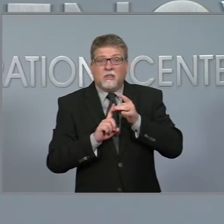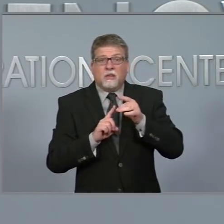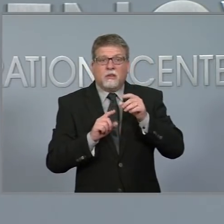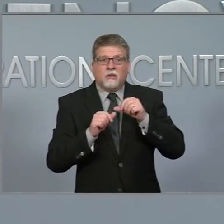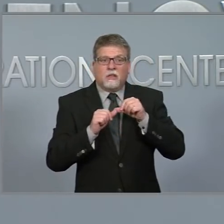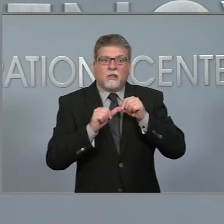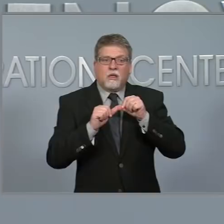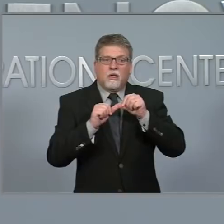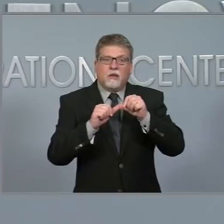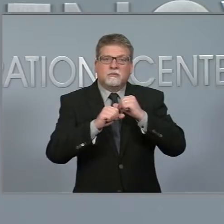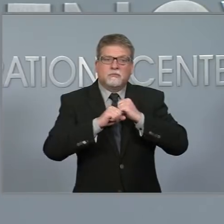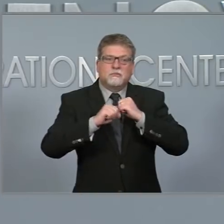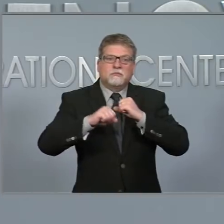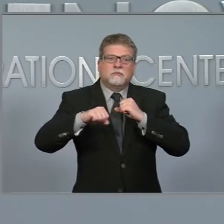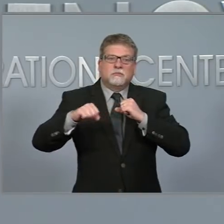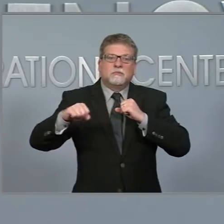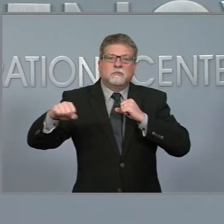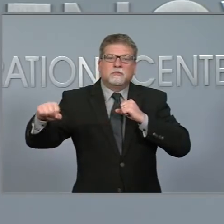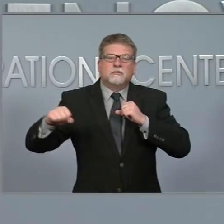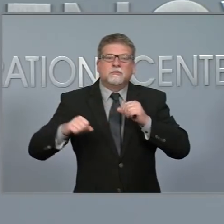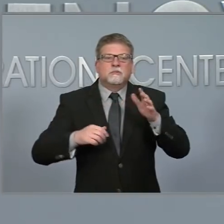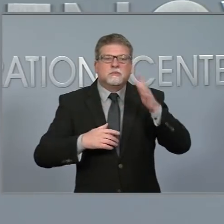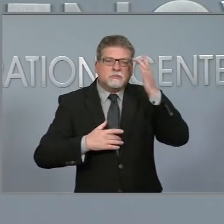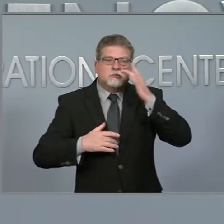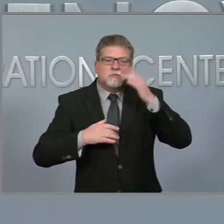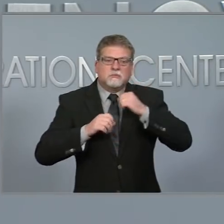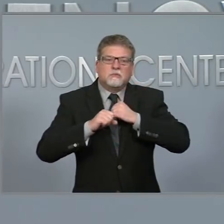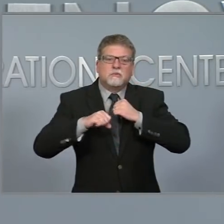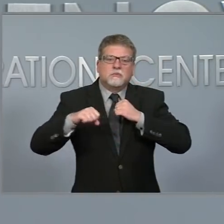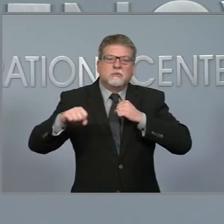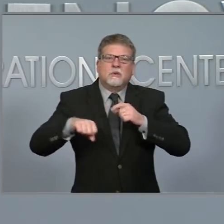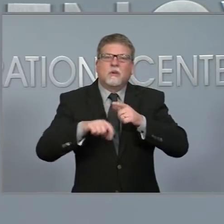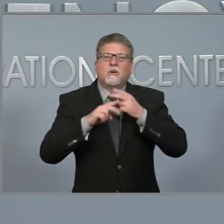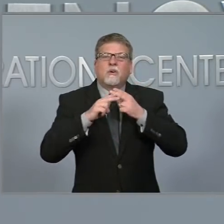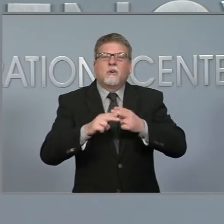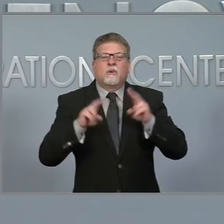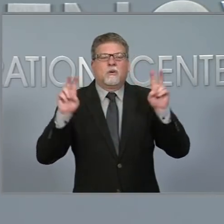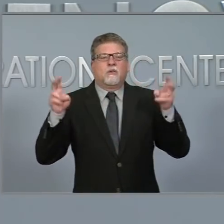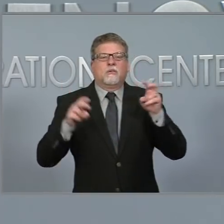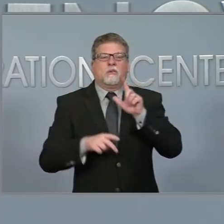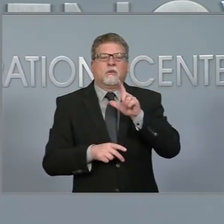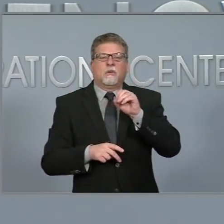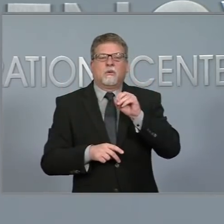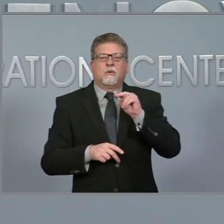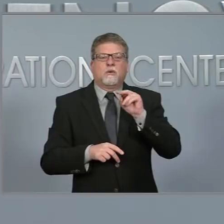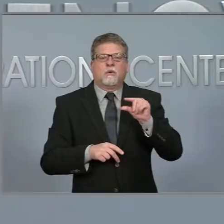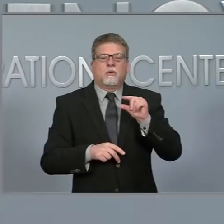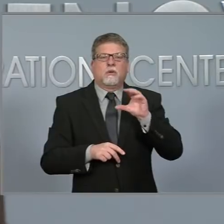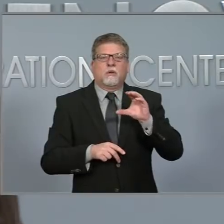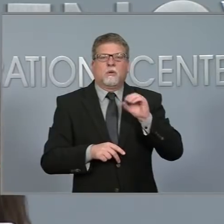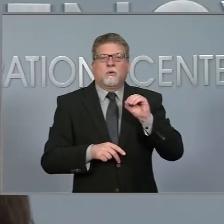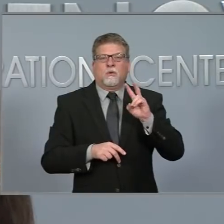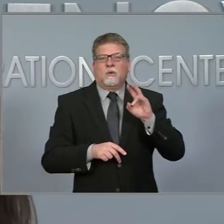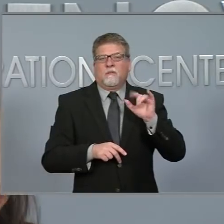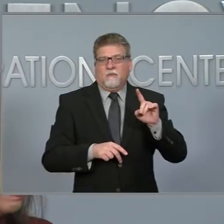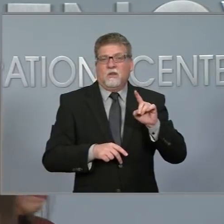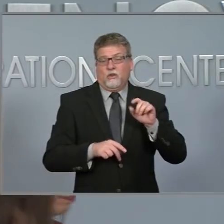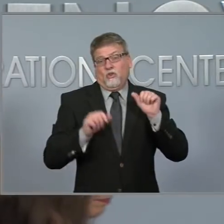sucedido a veces,